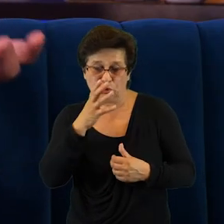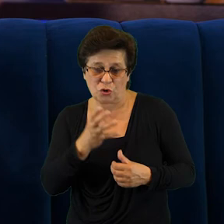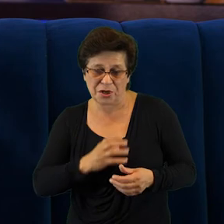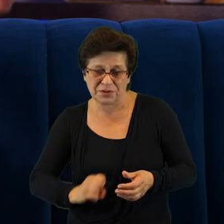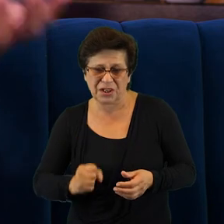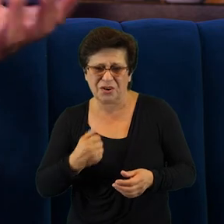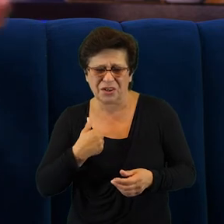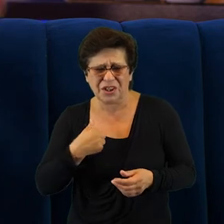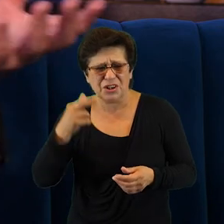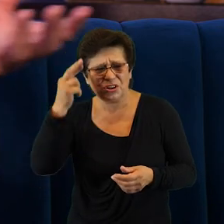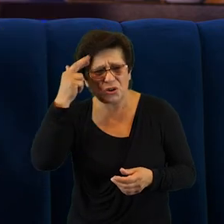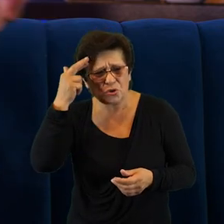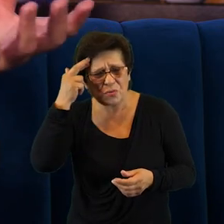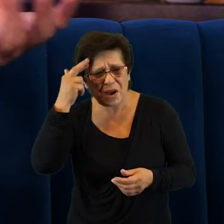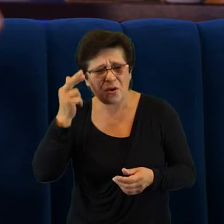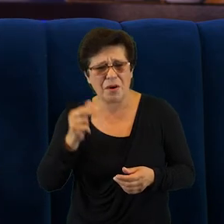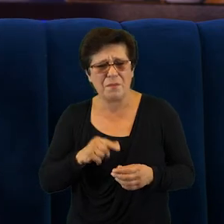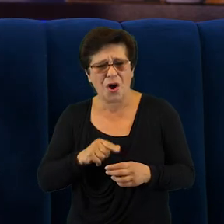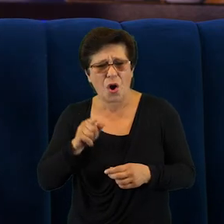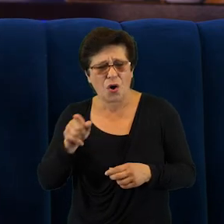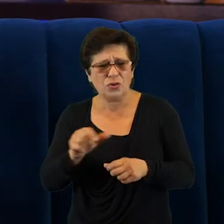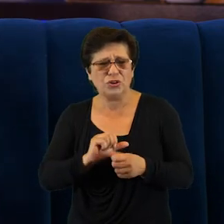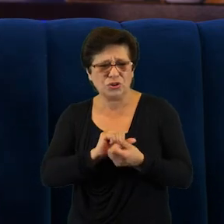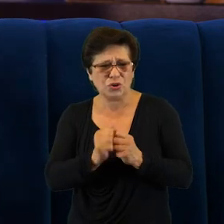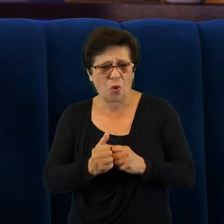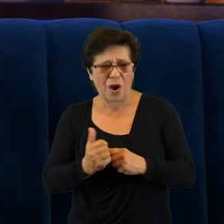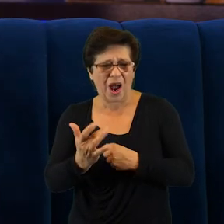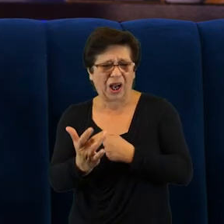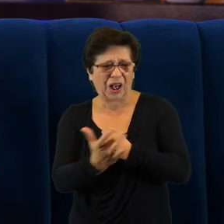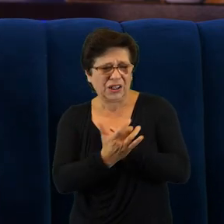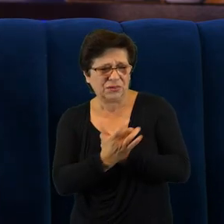Bo zrozumiałem, jak oni są krytyczni wobec samych siebie i pełni dowcipu.